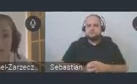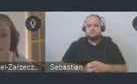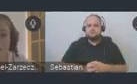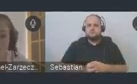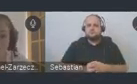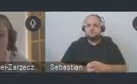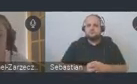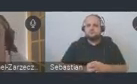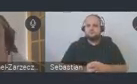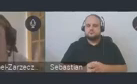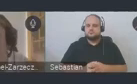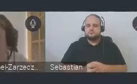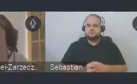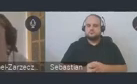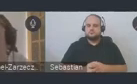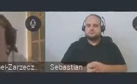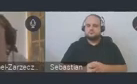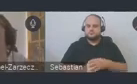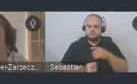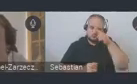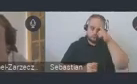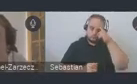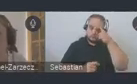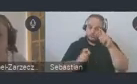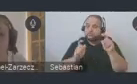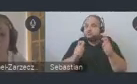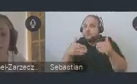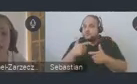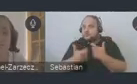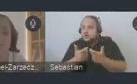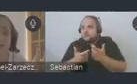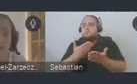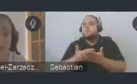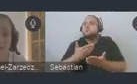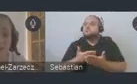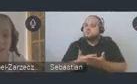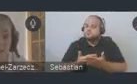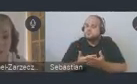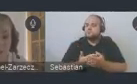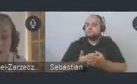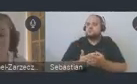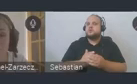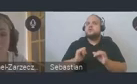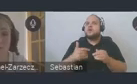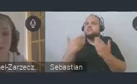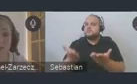To już jest refleksja. Co w niej można zrobić, po co nam ta przeglądarka? Jakie daje możliwości?